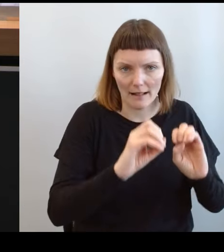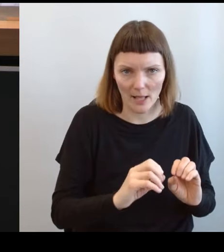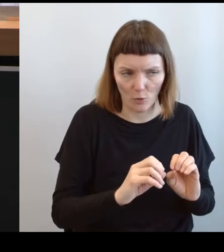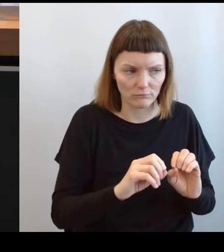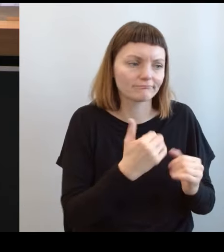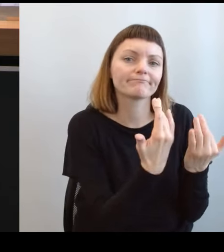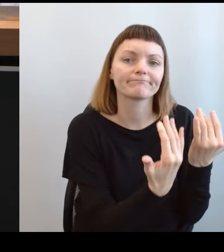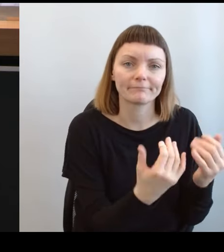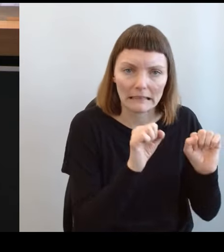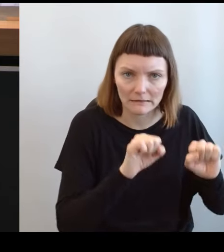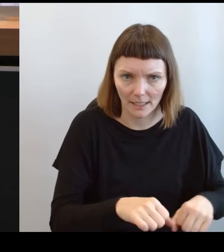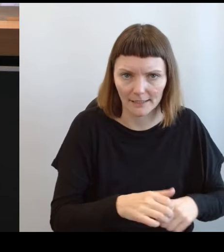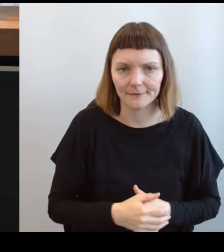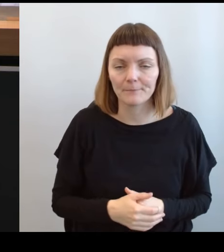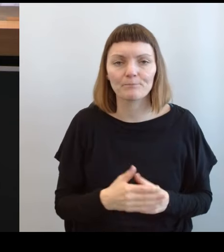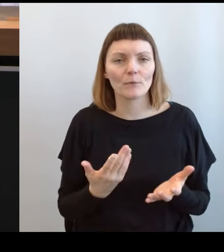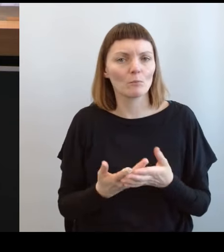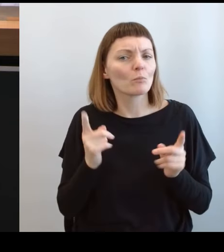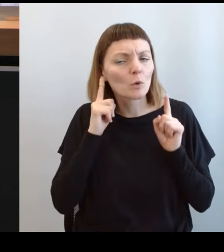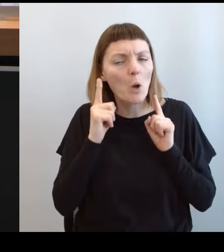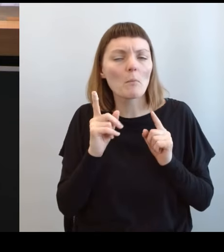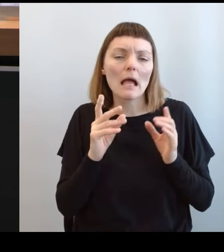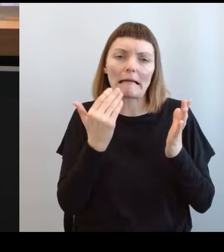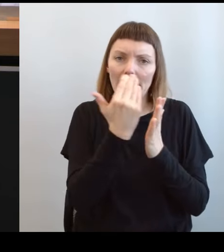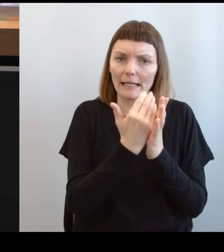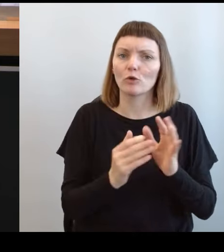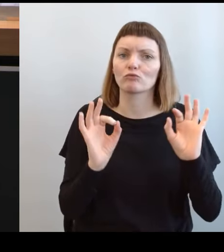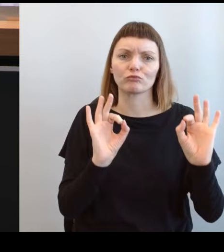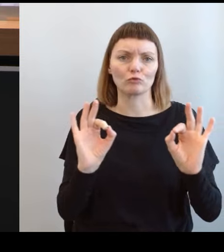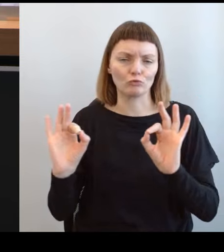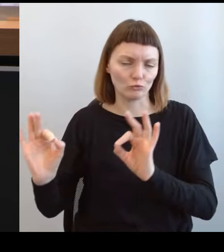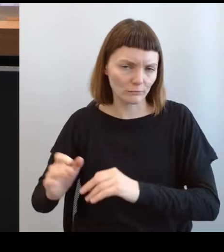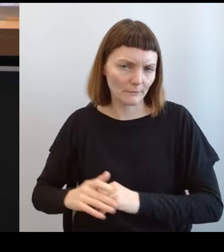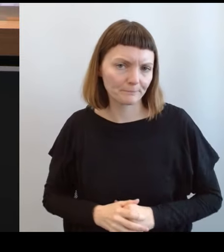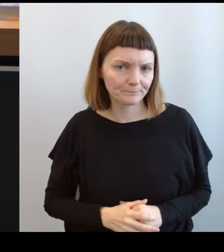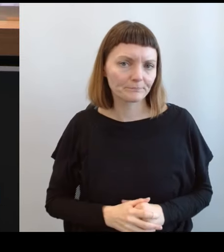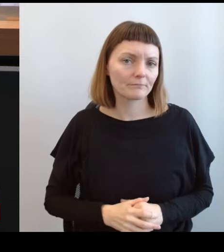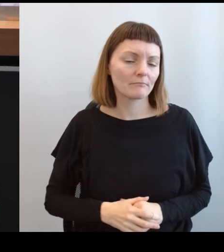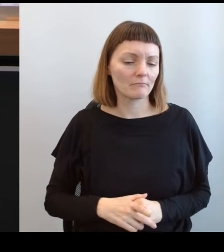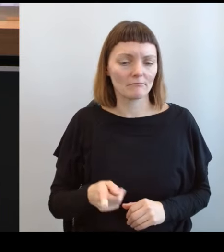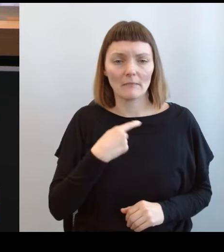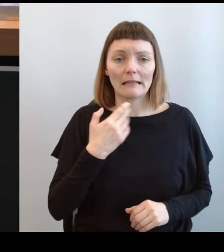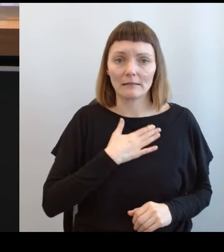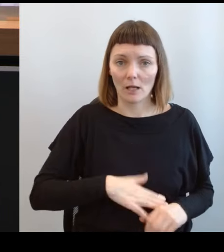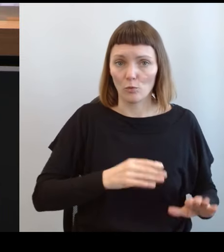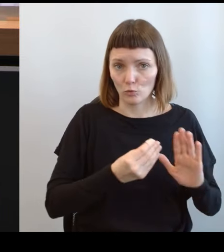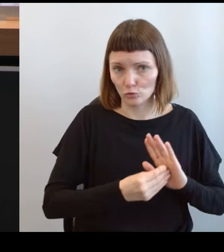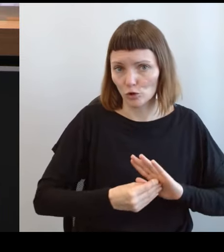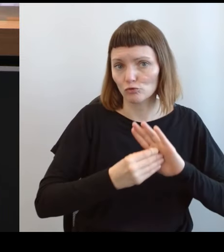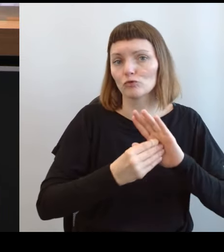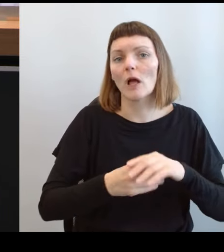jetzt hier unterstützen wollen und im Hauptausschuss sicherlich noch beraten werden. Und deswegen bitte ich auch für die CDU Fraktion hier um Zustimmung.